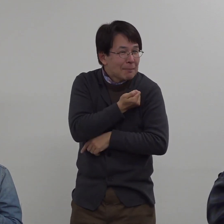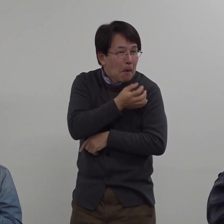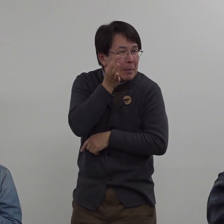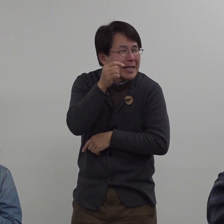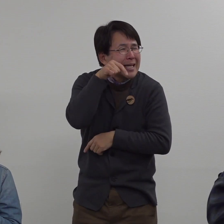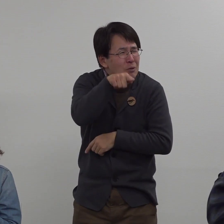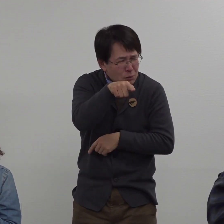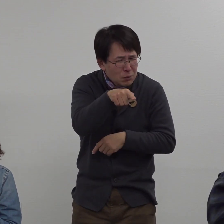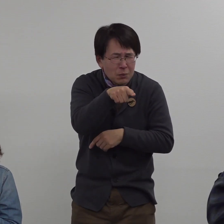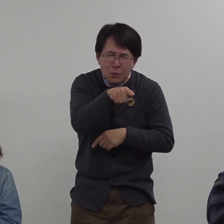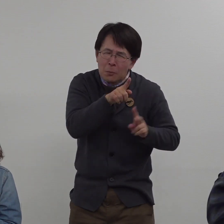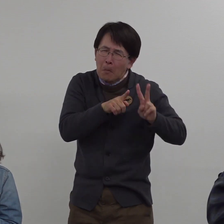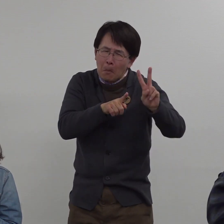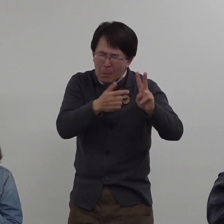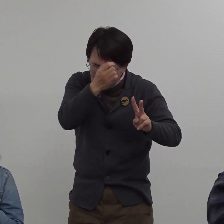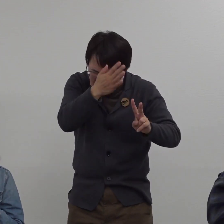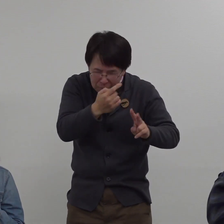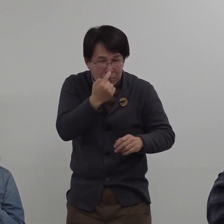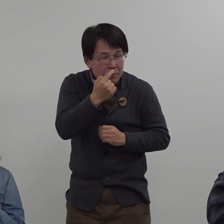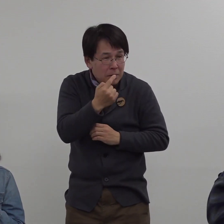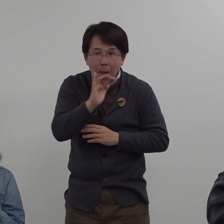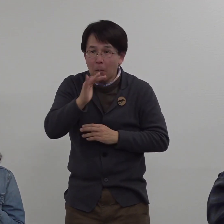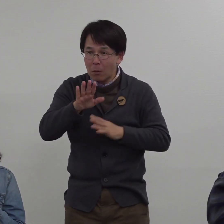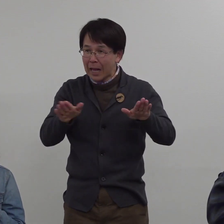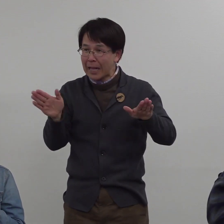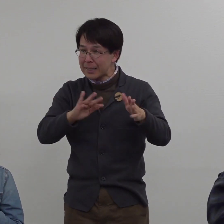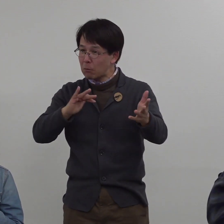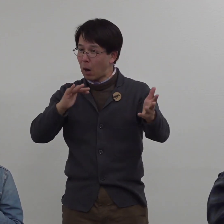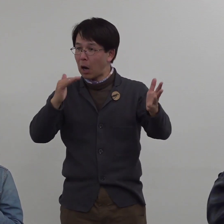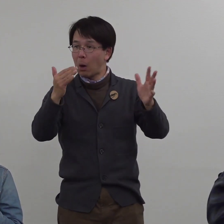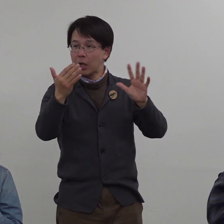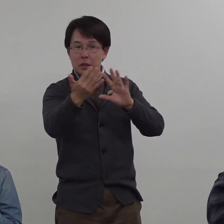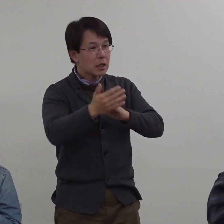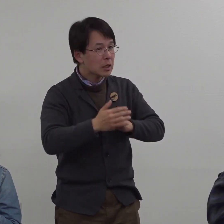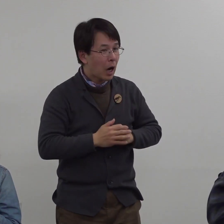でも最近は大きくそれが変わっているんですよ